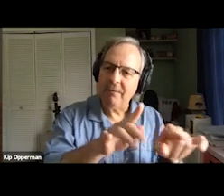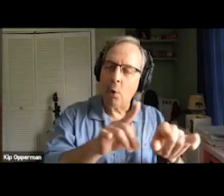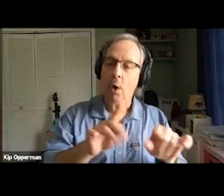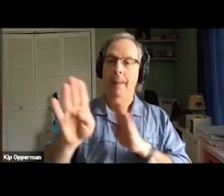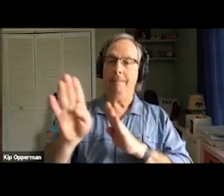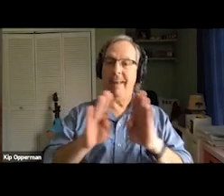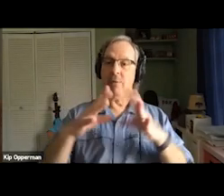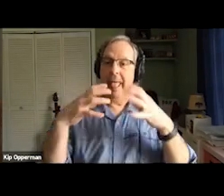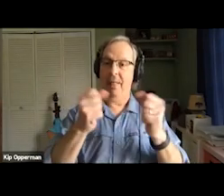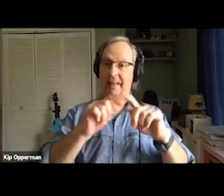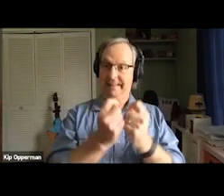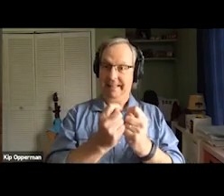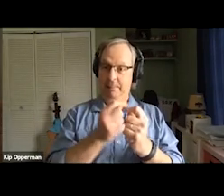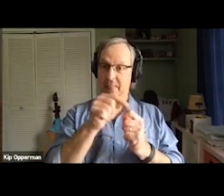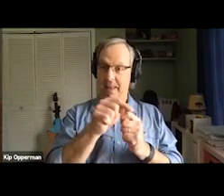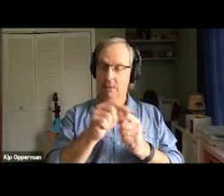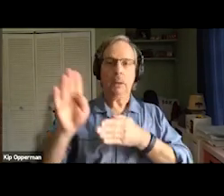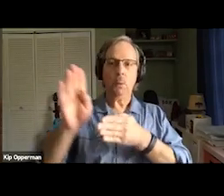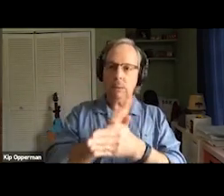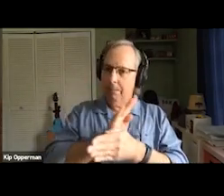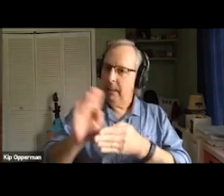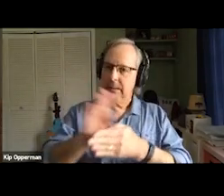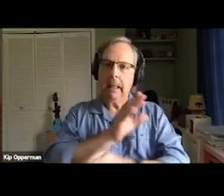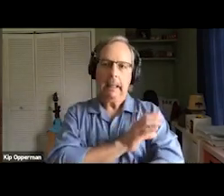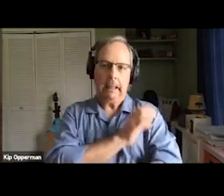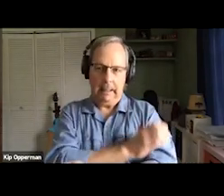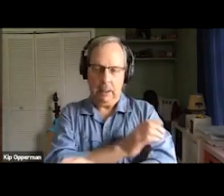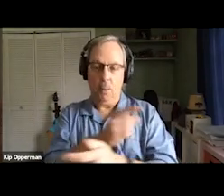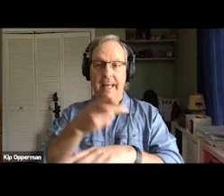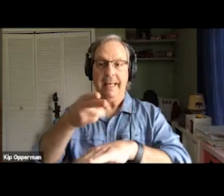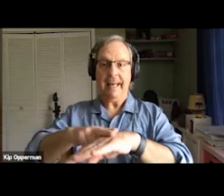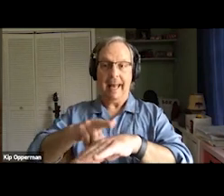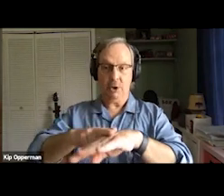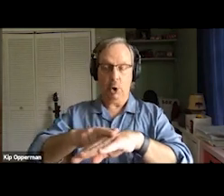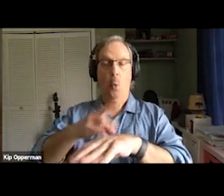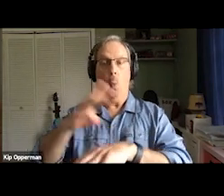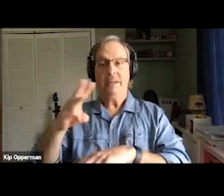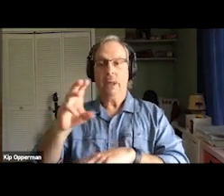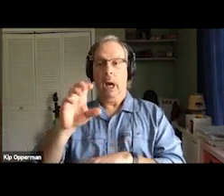Así que esta fue una clínica muy concurrida mientras se utilizaba este complejo de National Western.